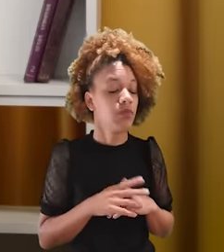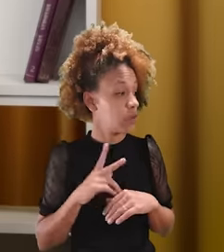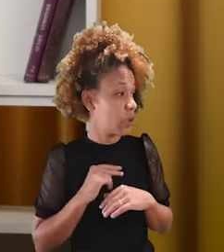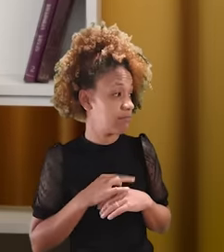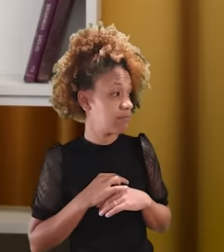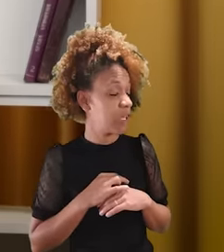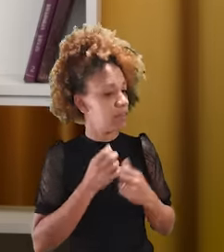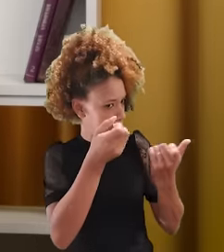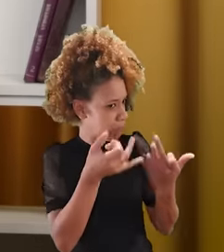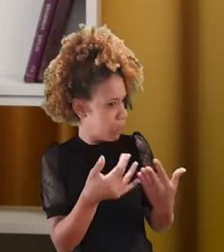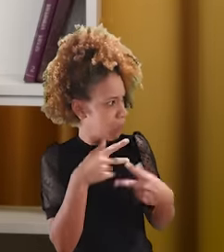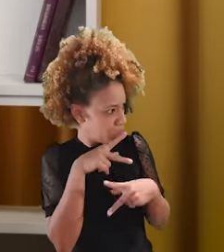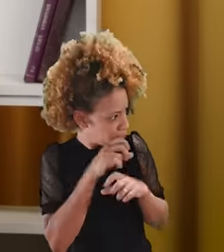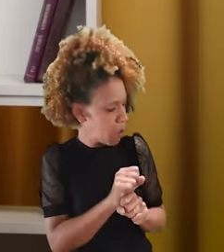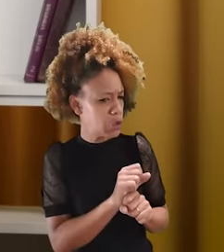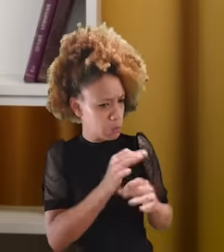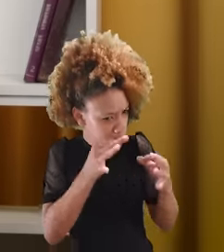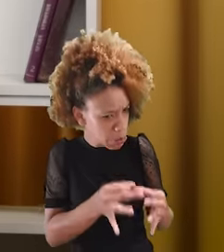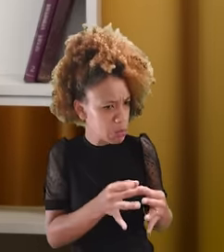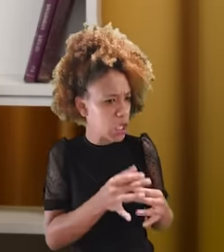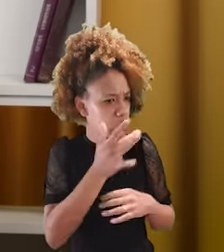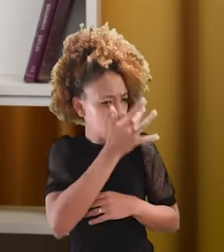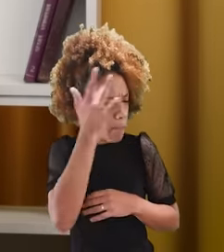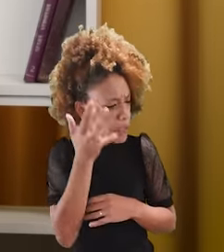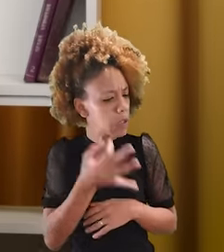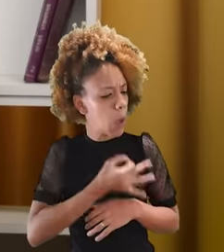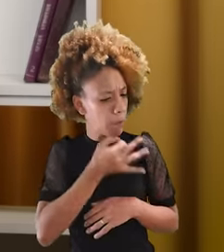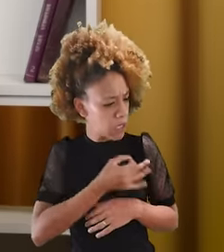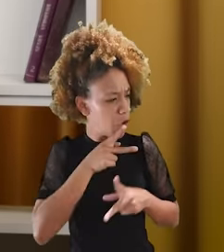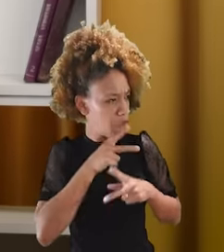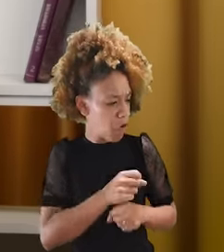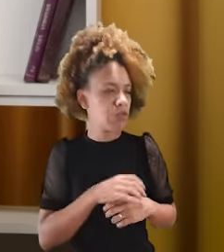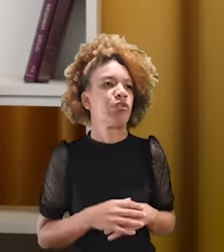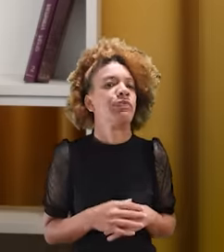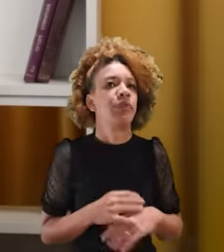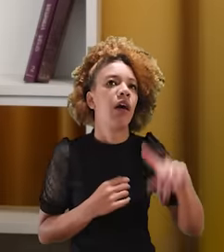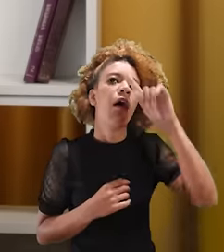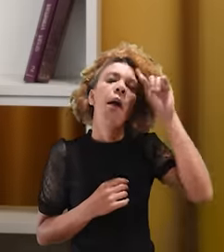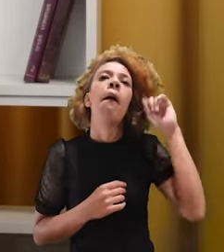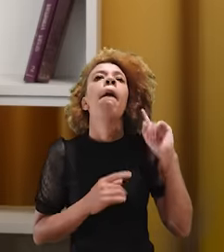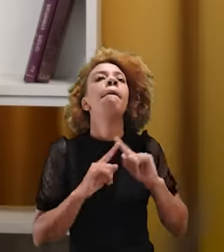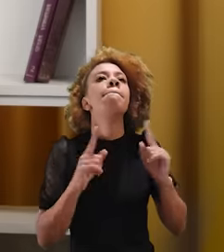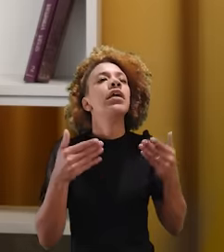declaração muito forte contundente de uma pessoa bem opinativa E aí você tá agora no universo